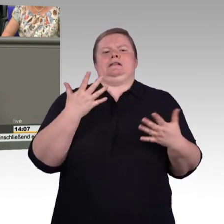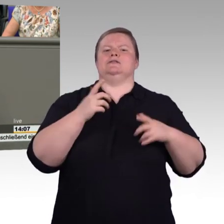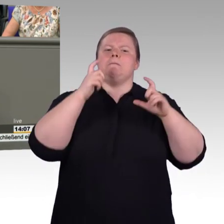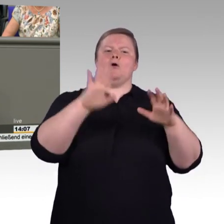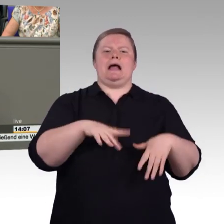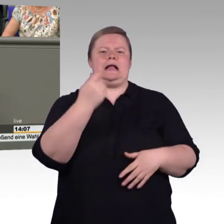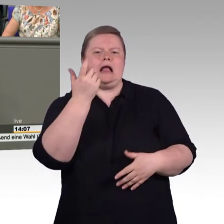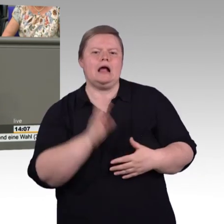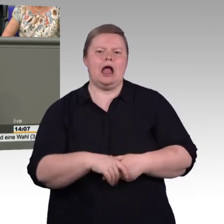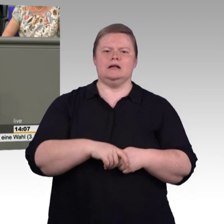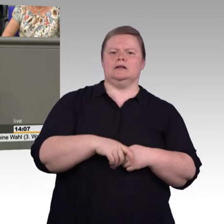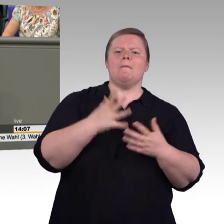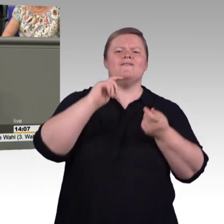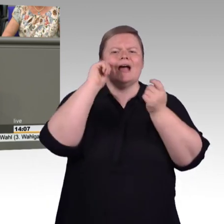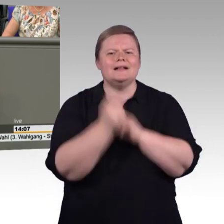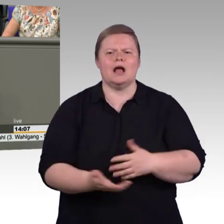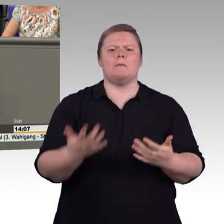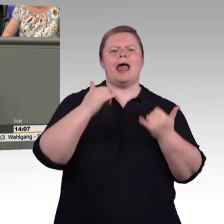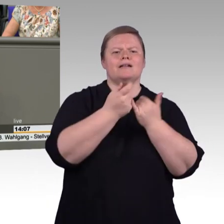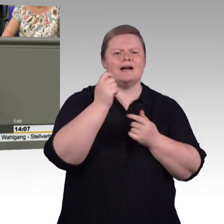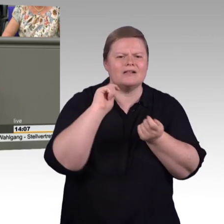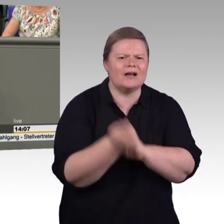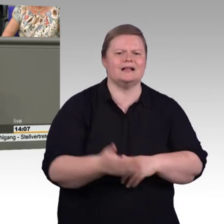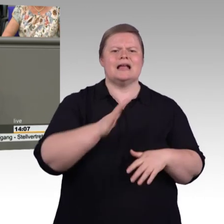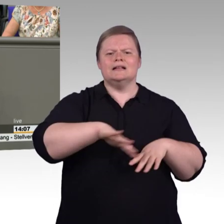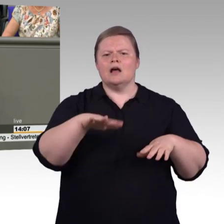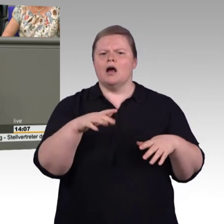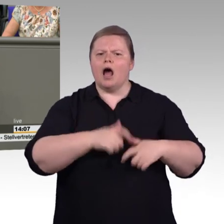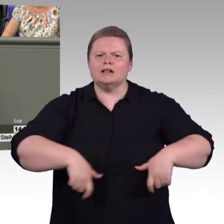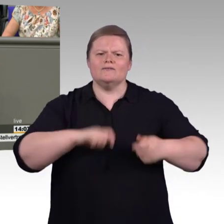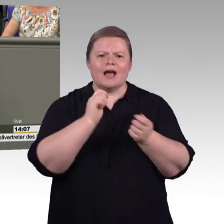dass sind doch Dinge, die Kinder jeden Tag schützen, meine Damen und Herren, dafür brauchen wir keine Grundgesetzänderung,